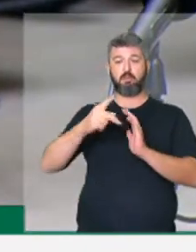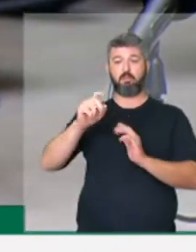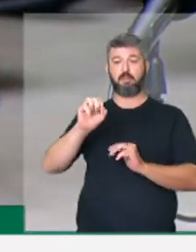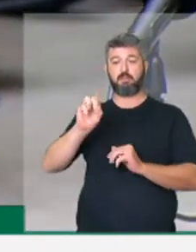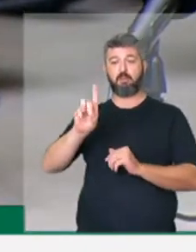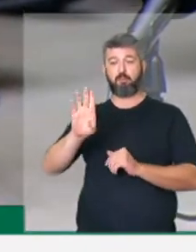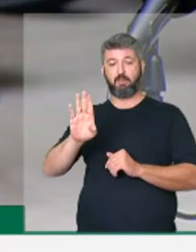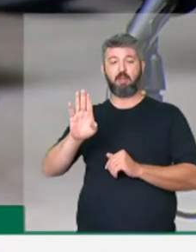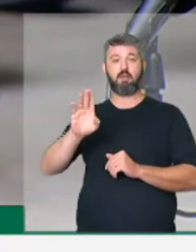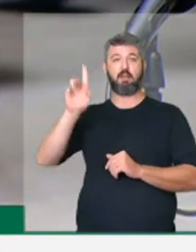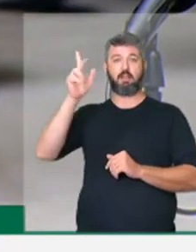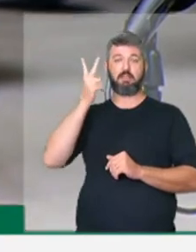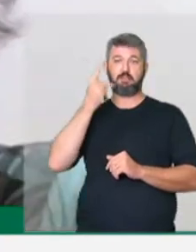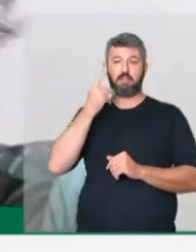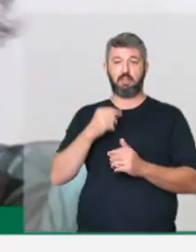ABRO MÃO DA MINHA FALA PORQUE